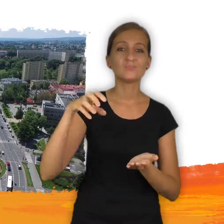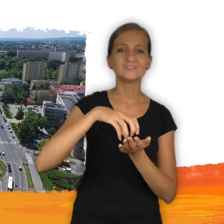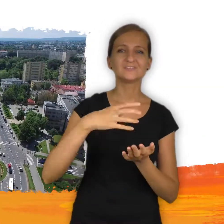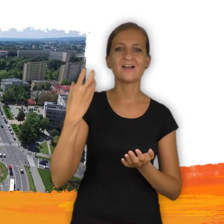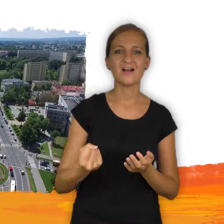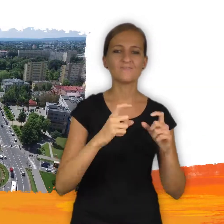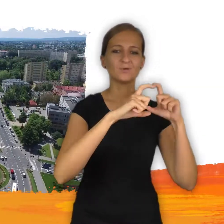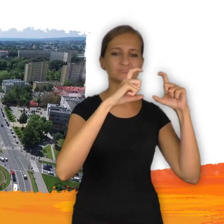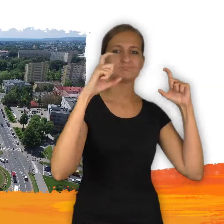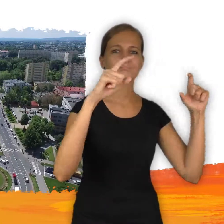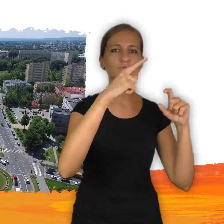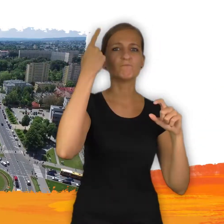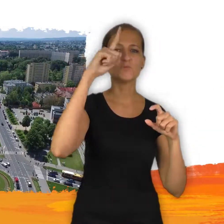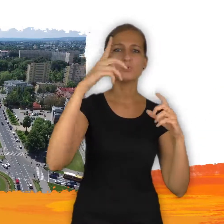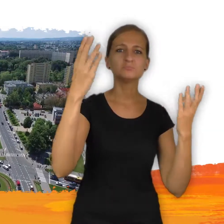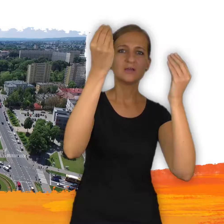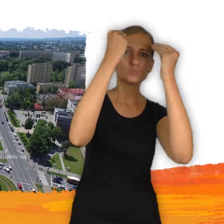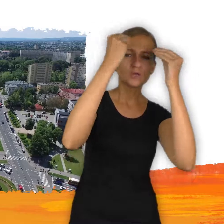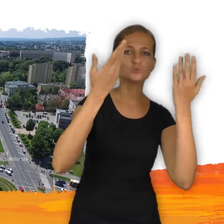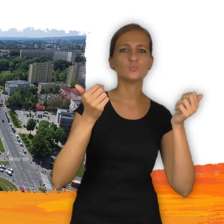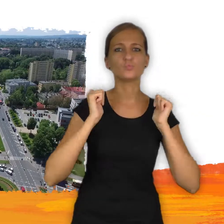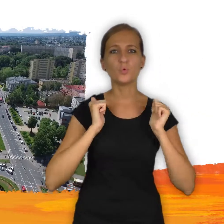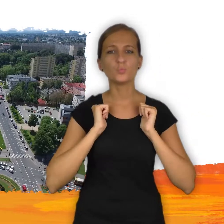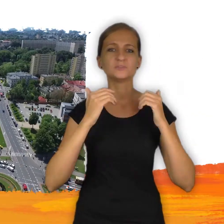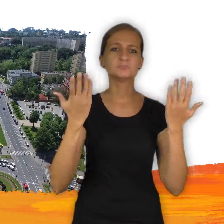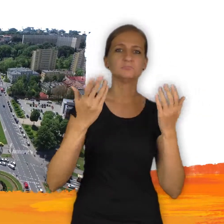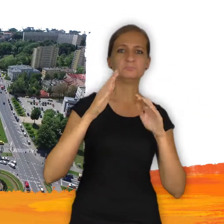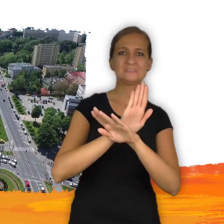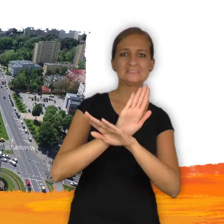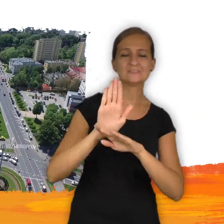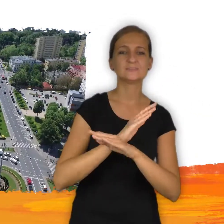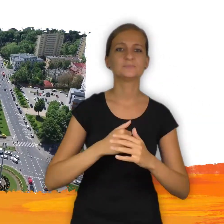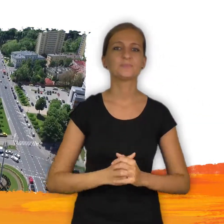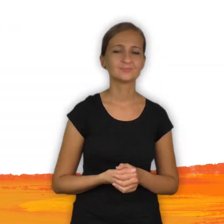Teraz to atrakcyjny ośrodek turystyczny, naukowy i biznesowy w regionie.